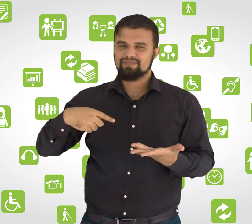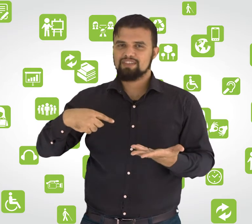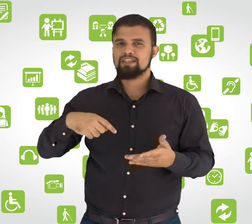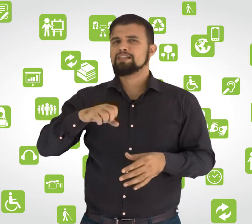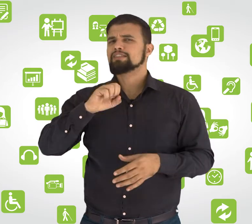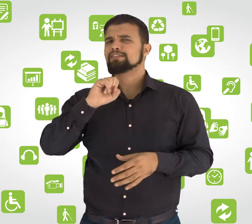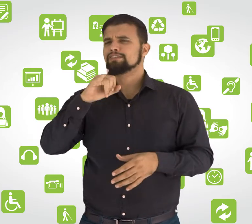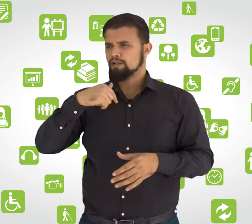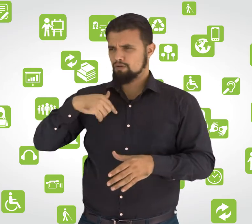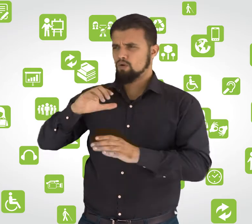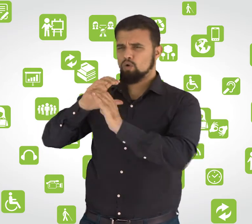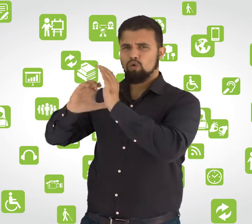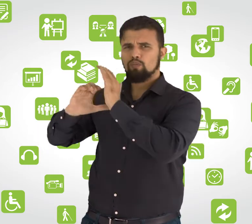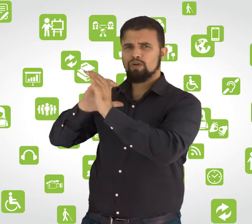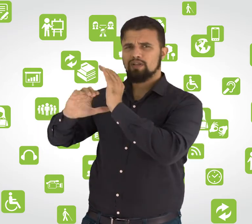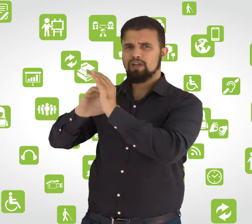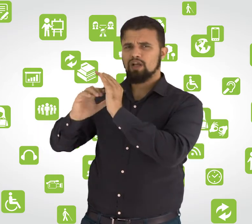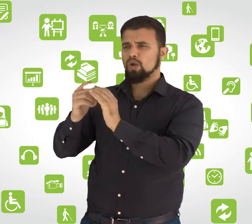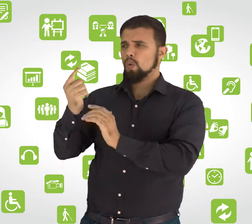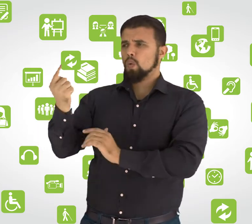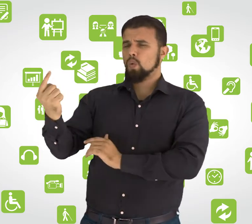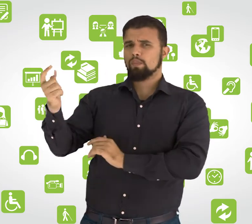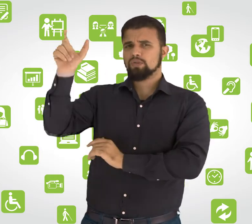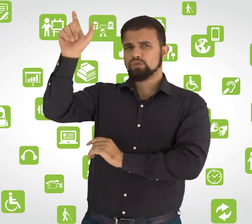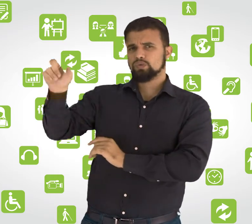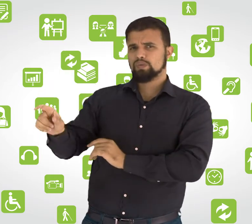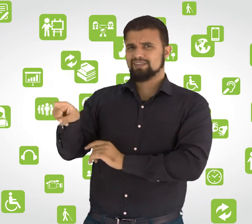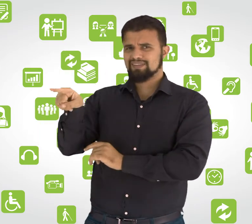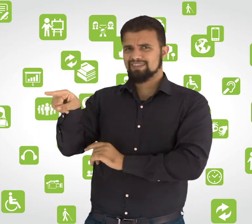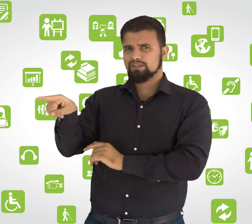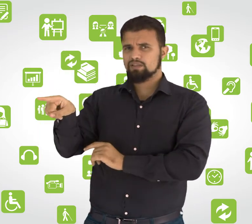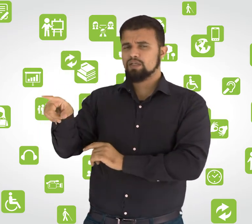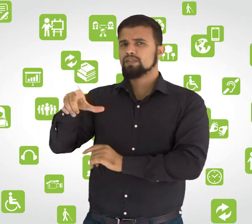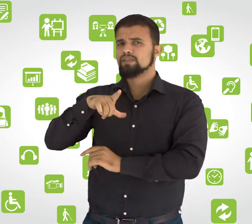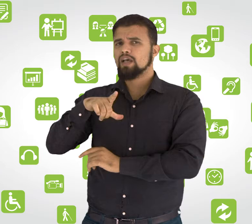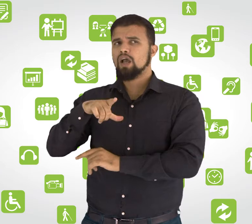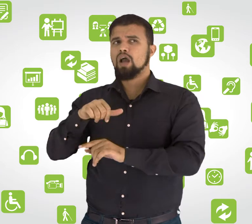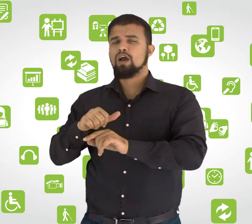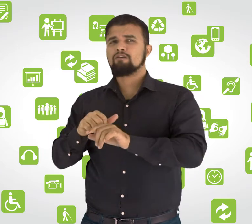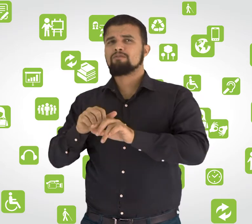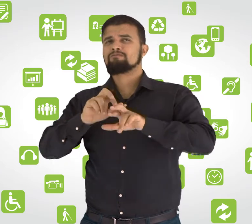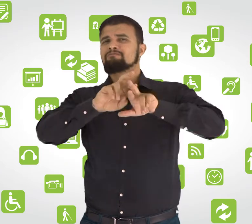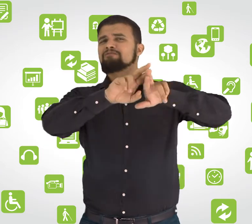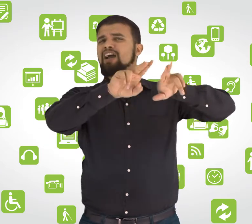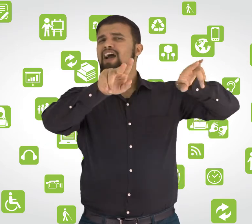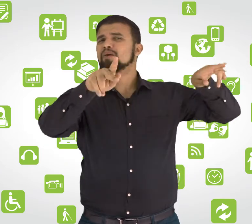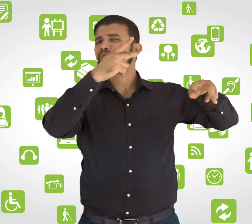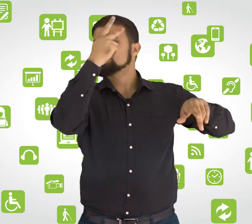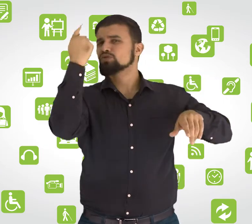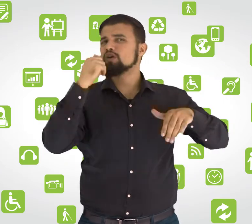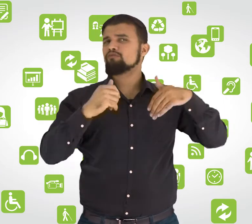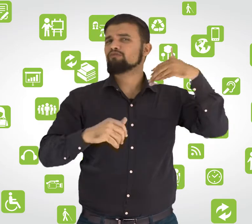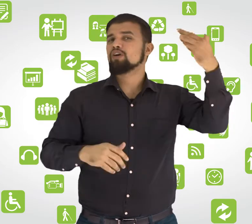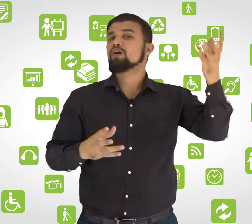Se estou me comunicando com uma pessoa e quero me referir à várias pessoas fora da interlocução.